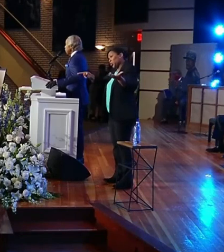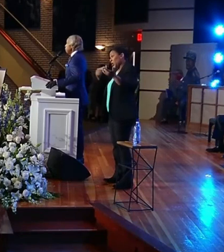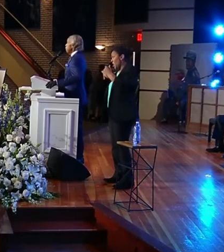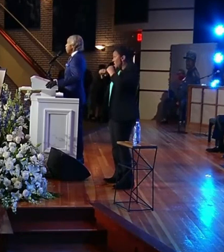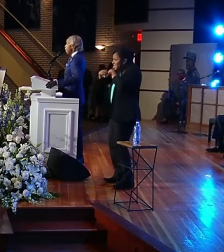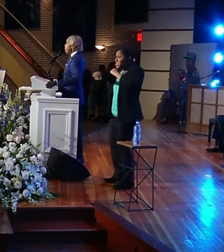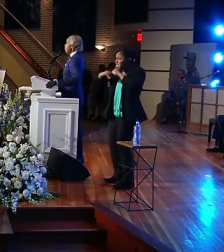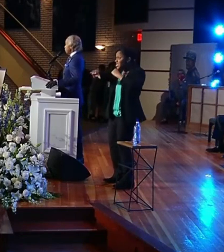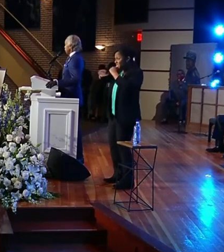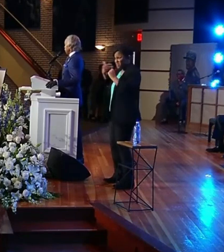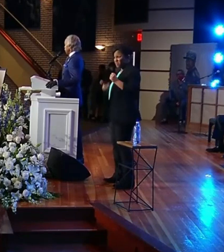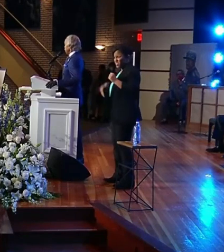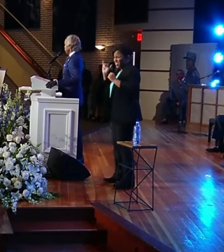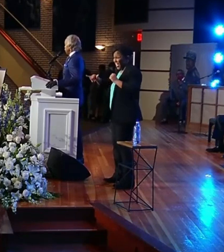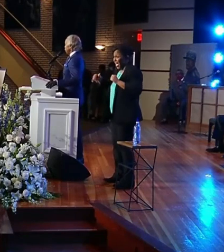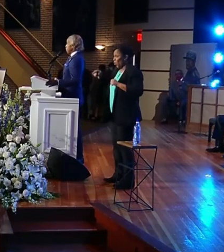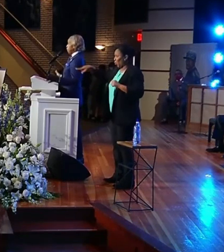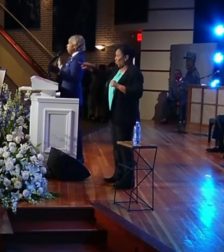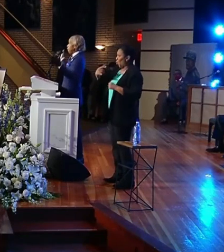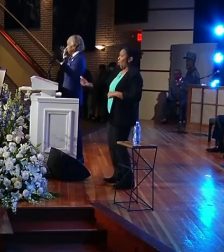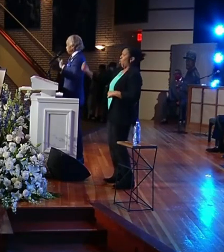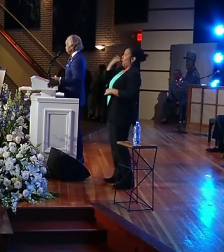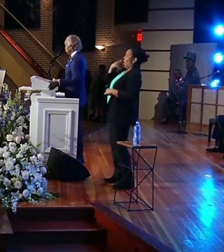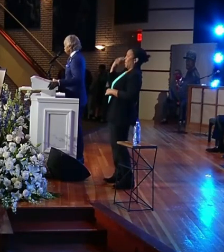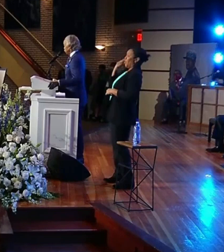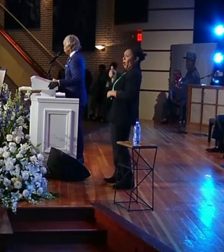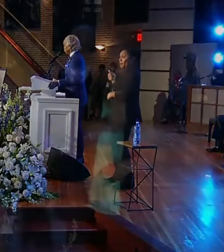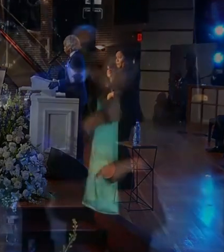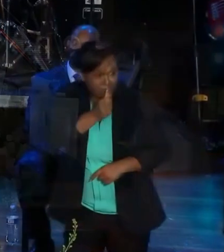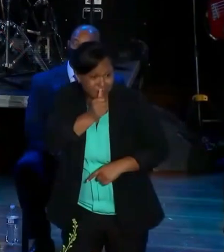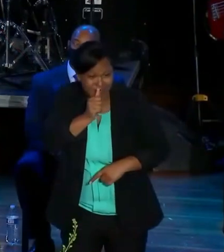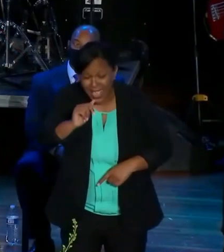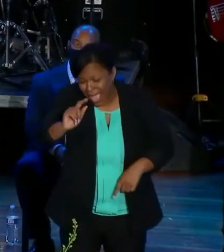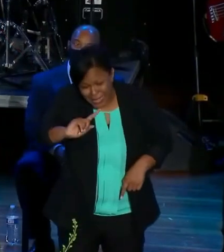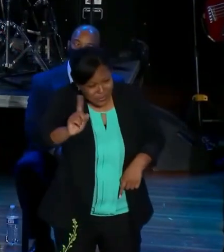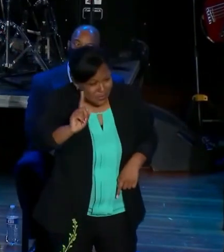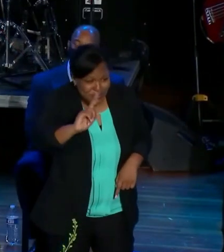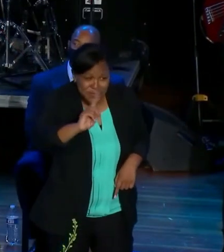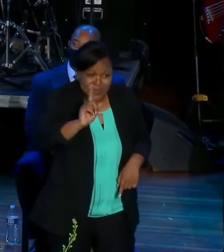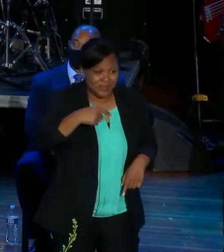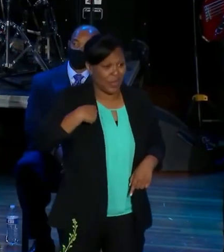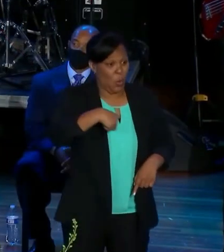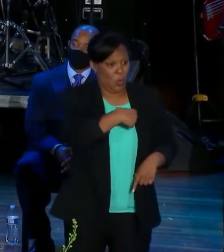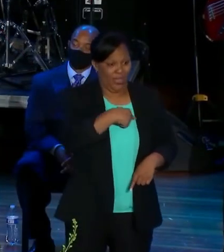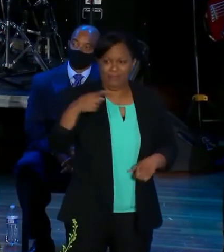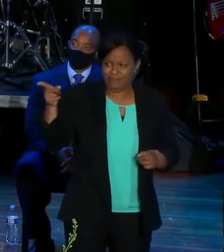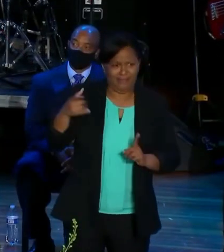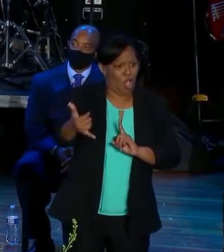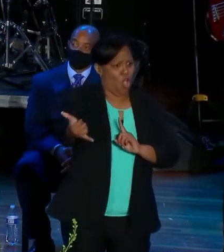Folk ringer mig för att jag ska slå upp saker och ting som ingen annan vill befatta sig med